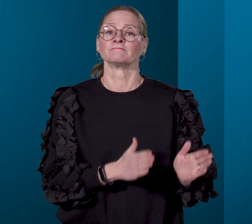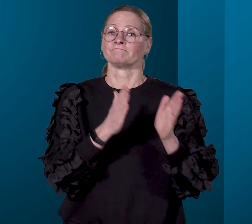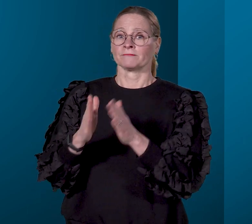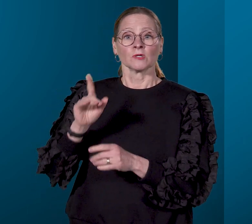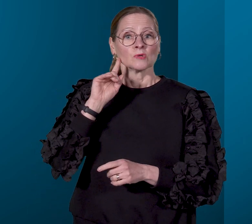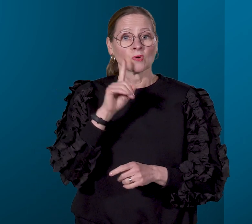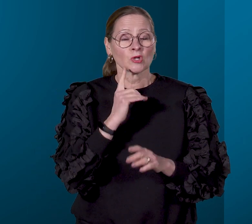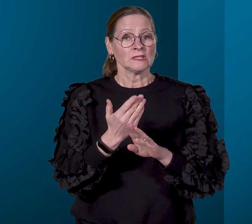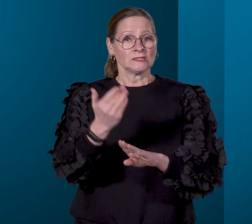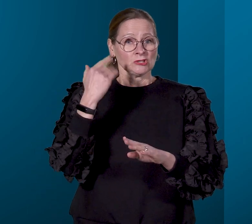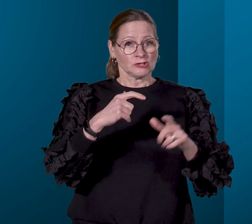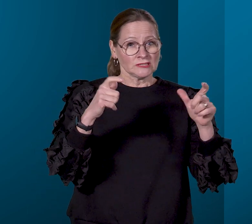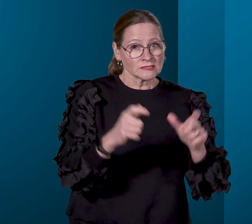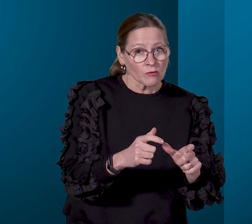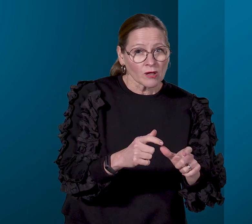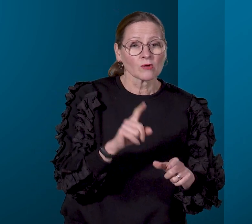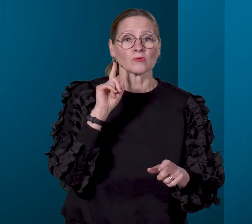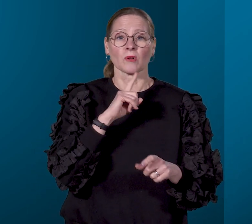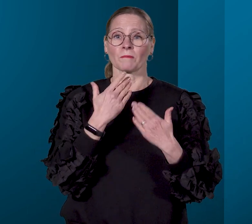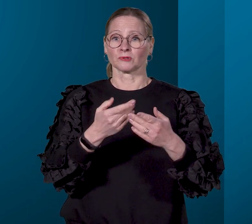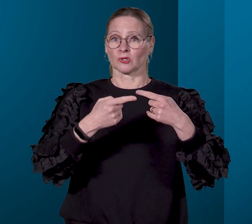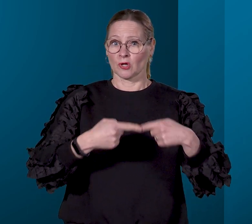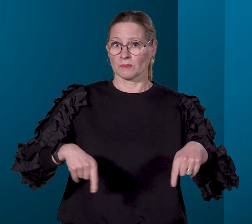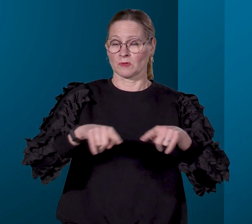Kuurojen historiaseura sekä kuurojen museotoimikunta -